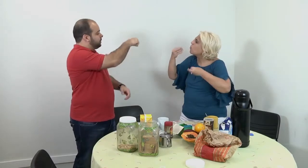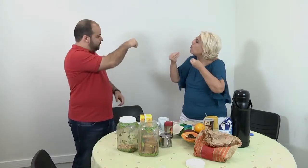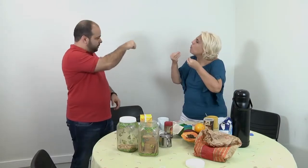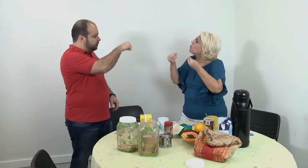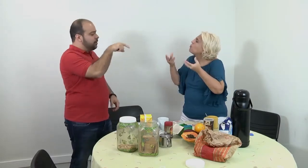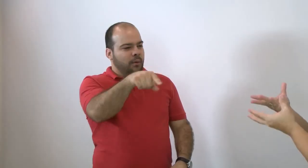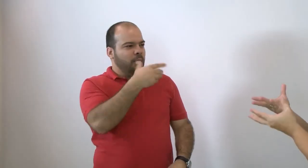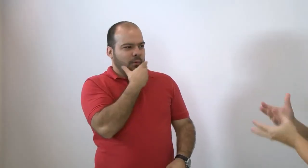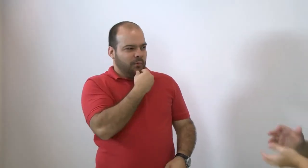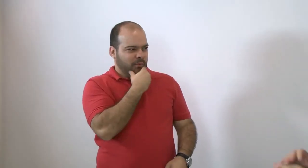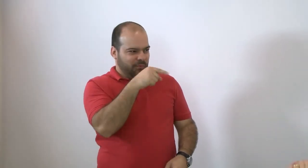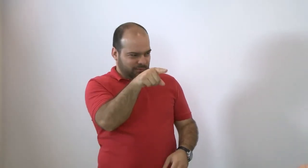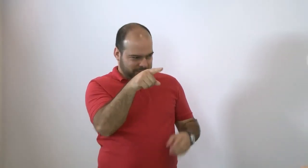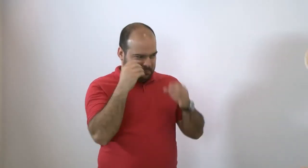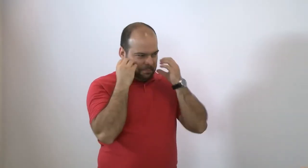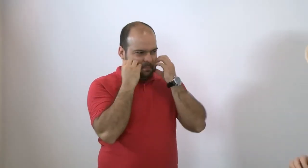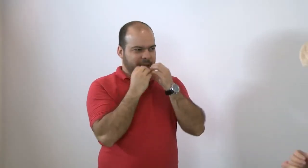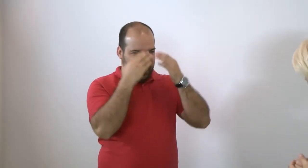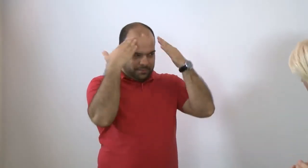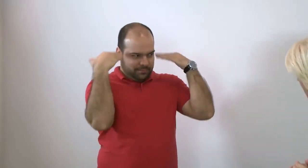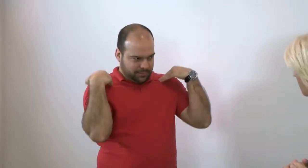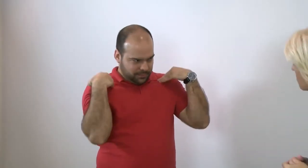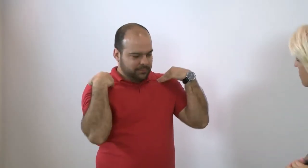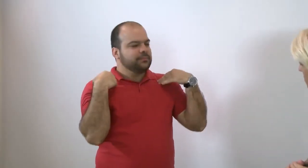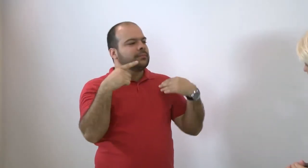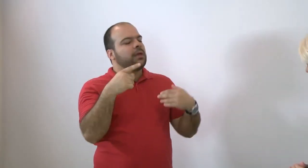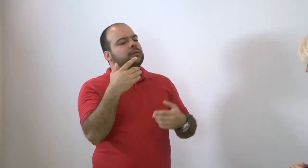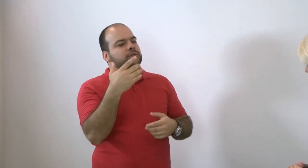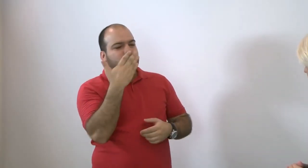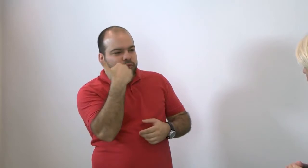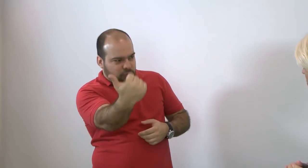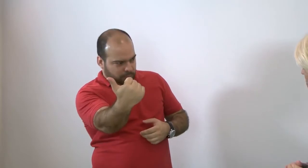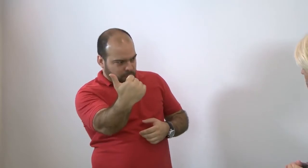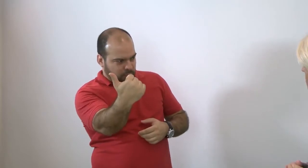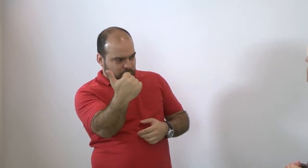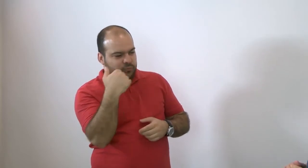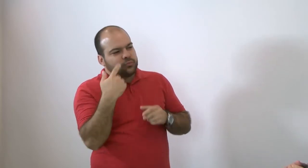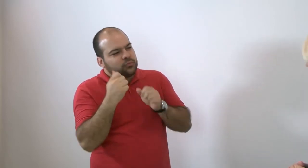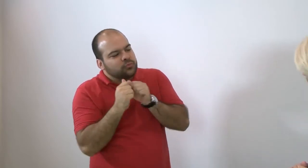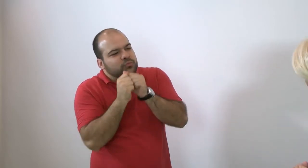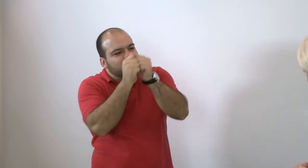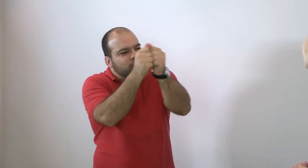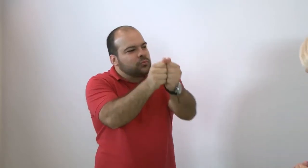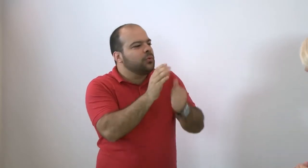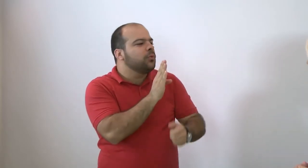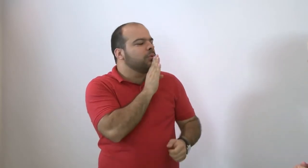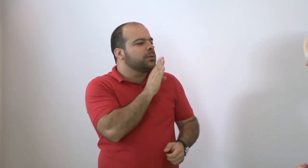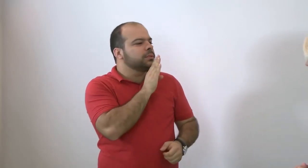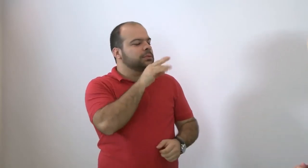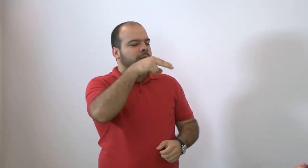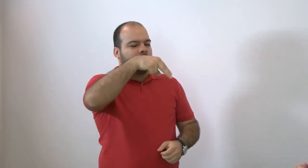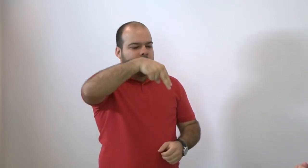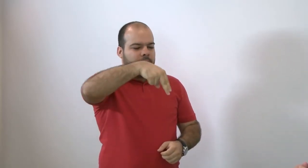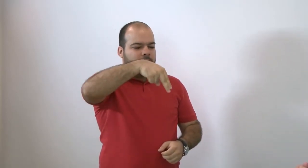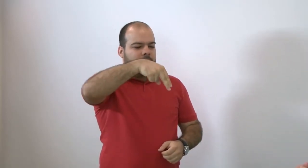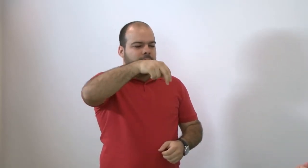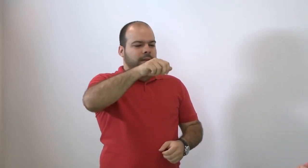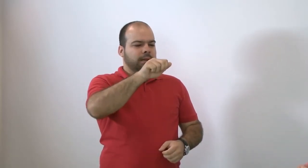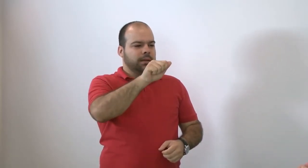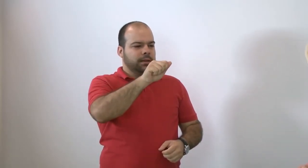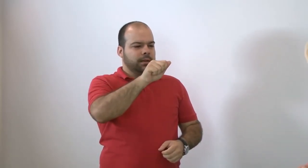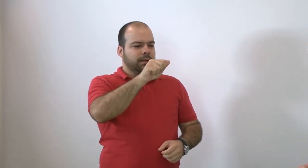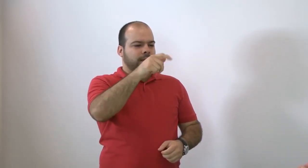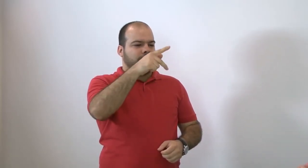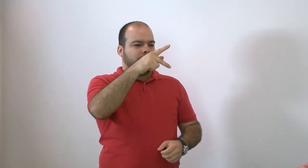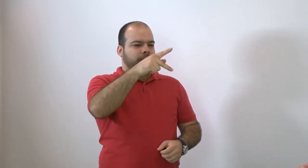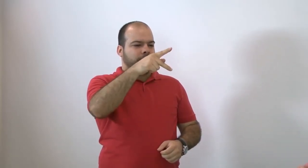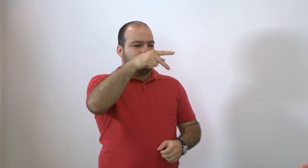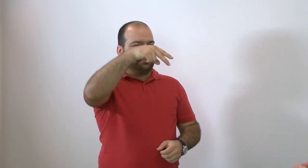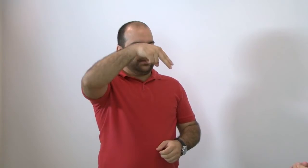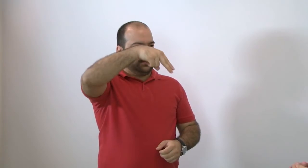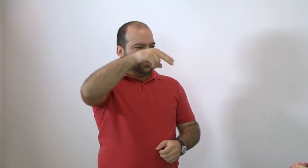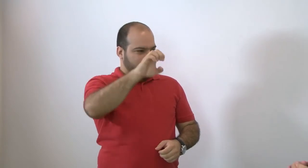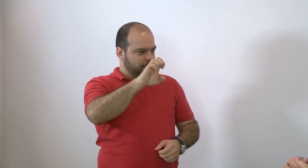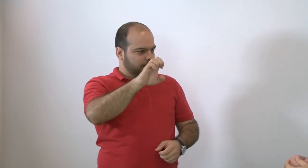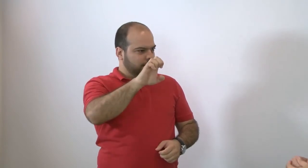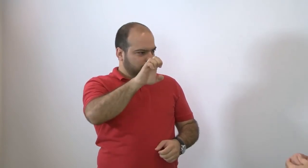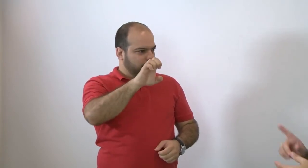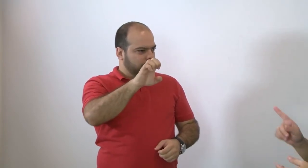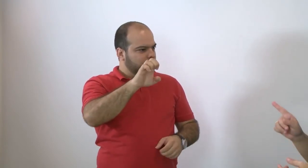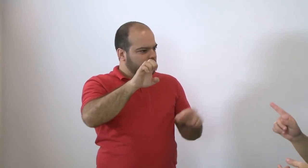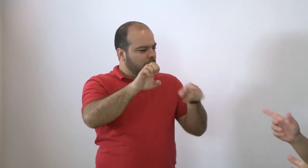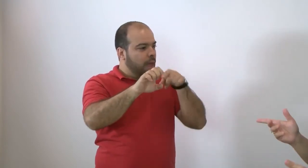Este rapaz da secretária, me chamou para ir junto conhecer o Napne.